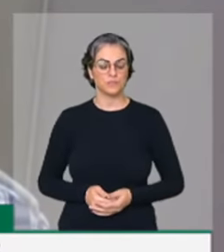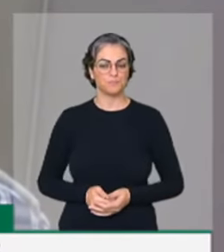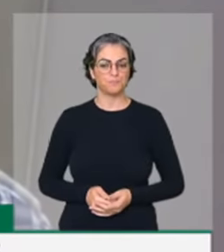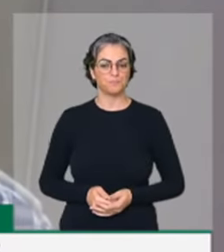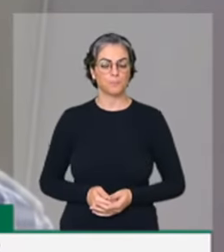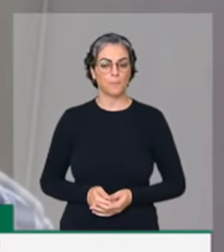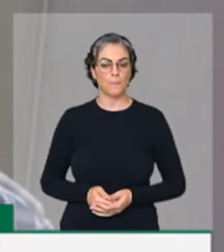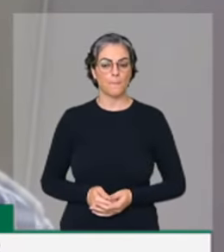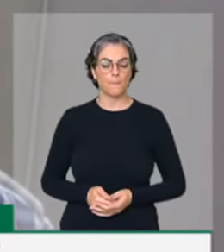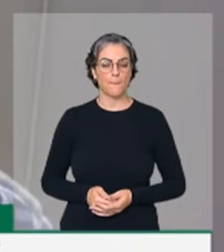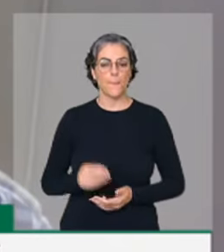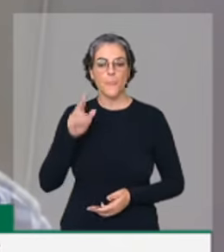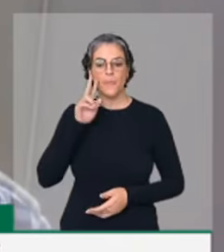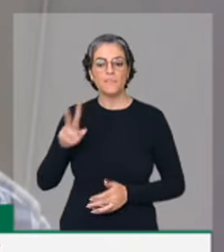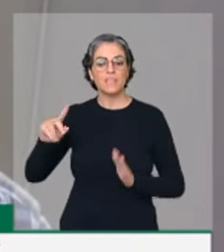AQUI É CÂMARA FEDERAL EM